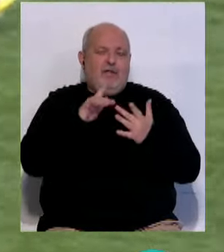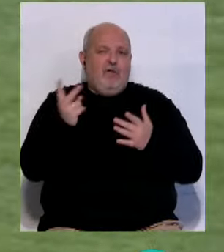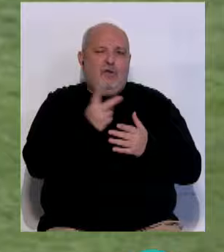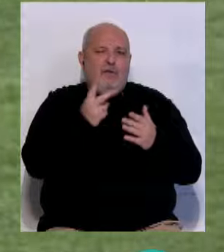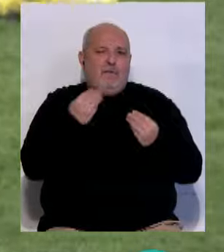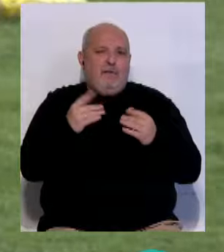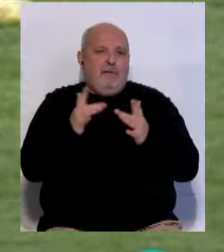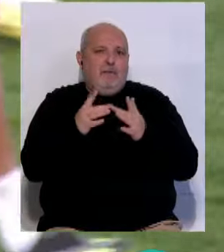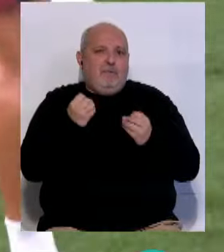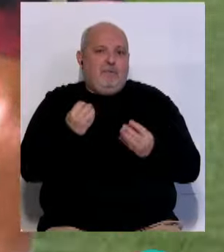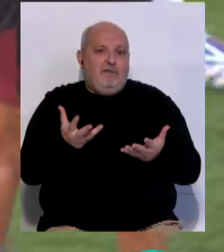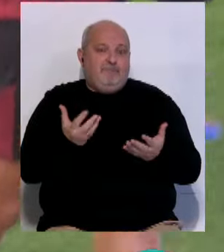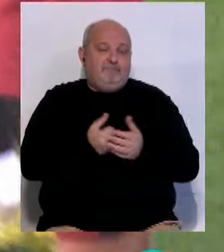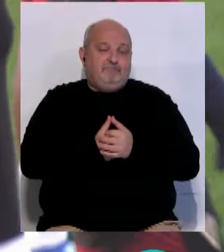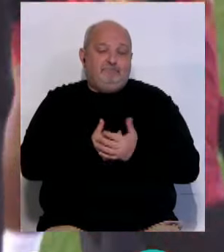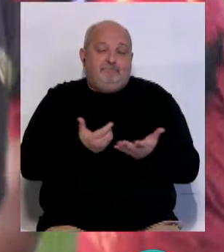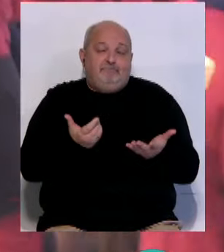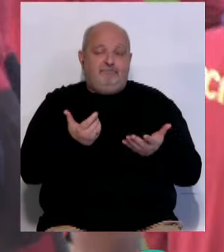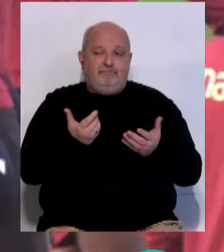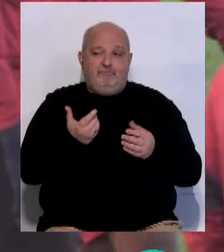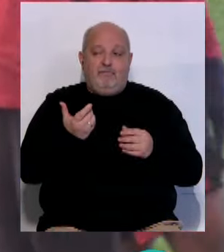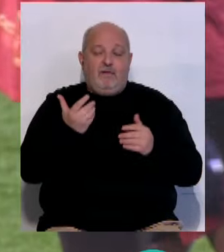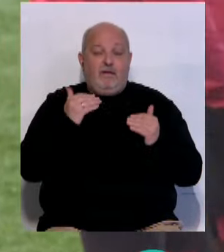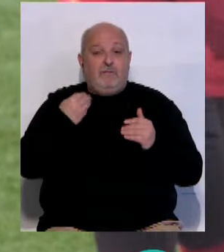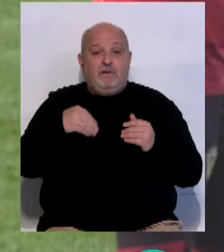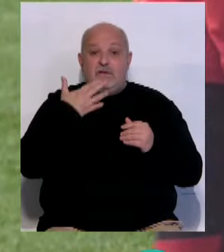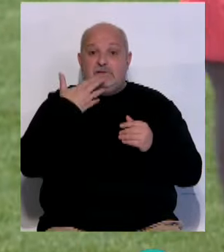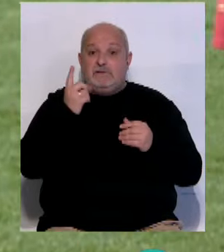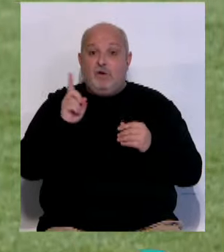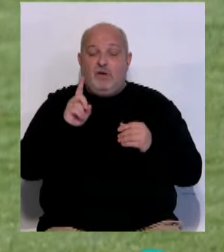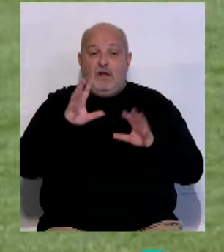decíamos también figue que evidentemente si Manuel bisc no hubiera sido presidente del Cádiz y no